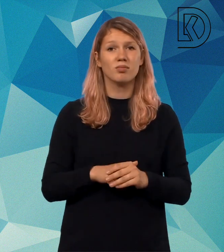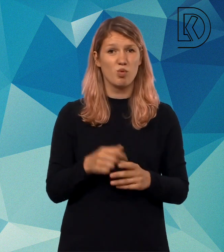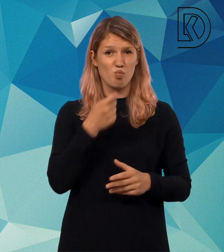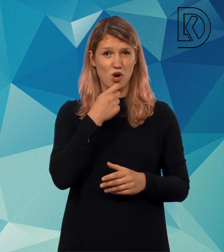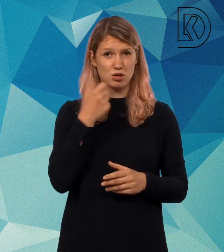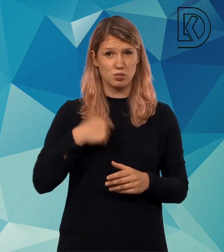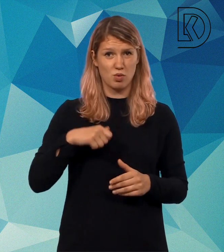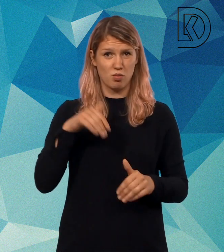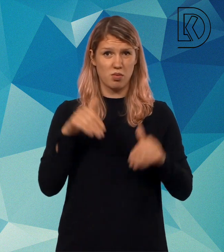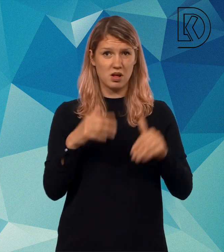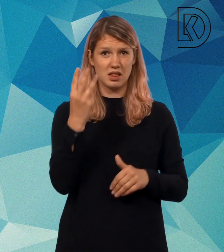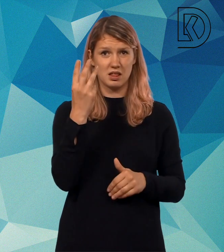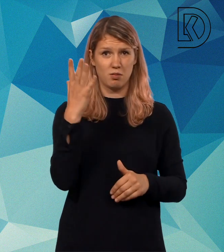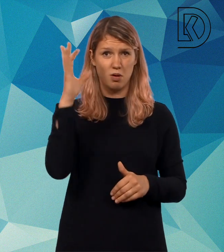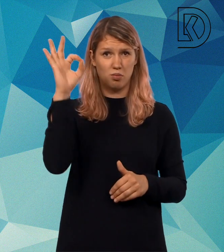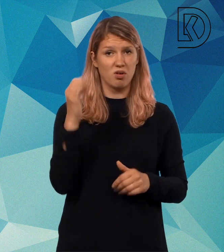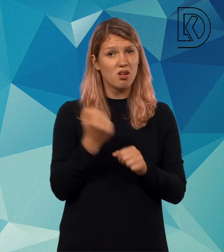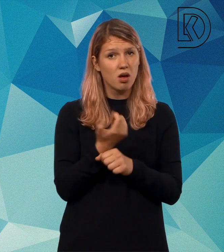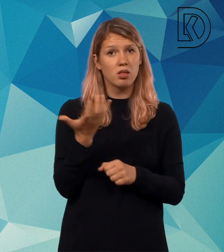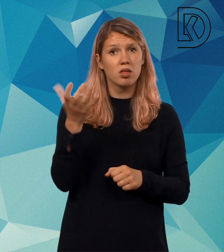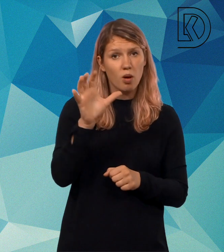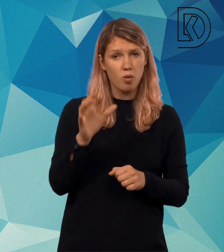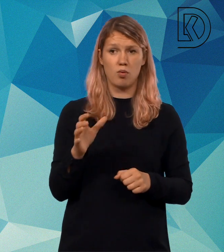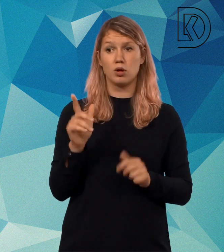kadangi tuonmet balsavo tik 35 proc. žmonių.